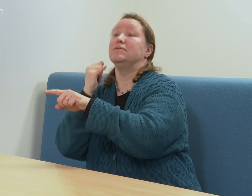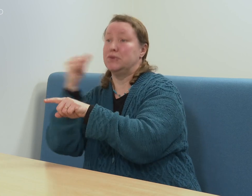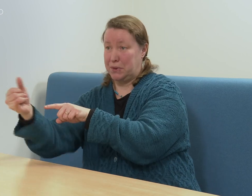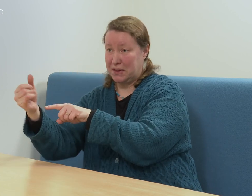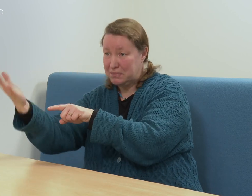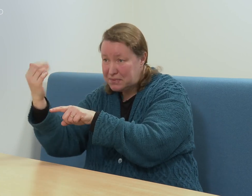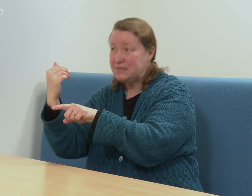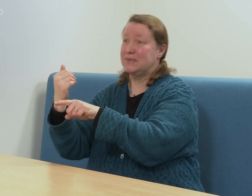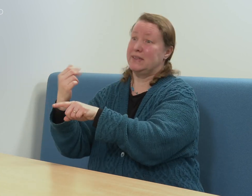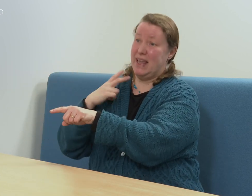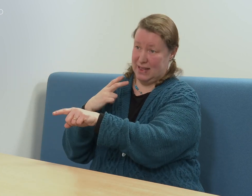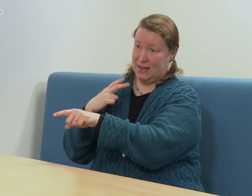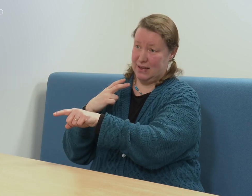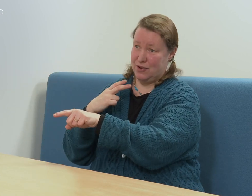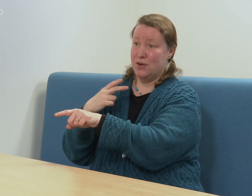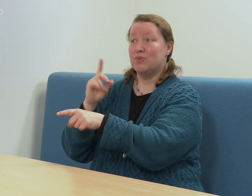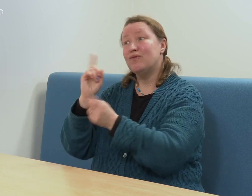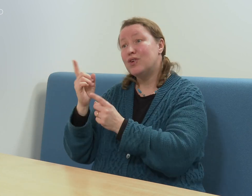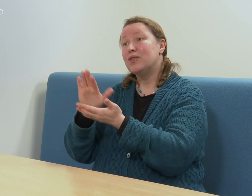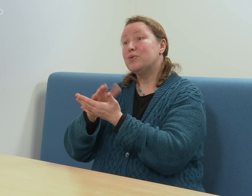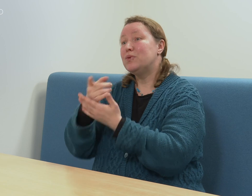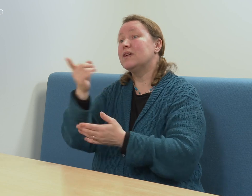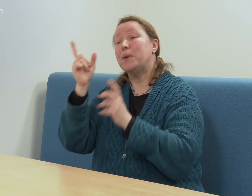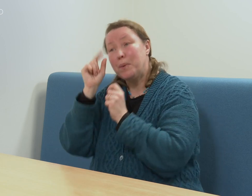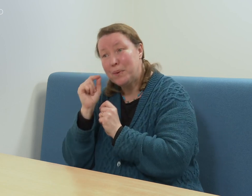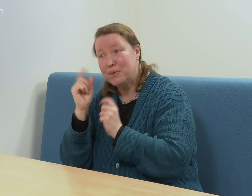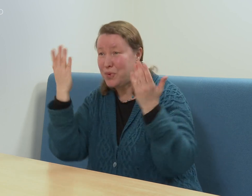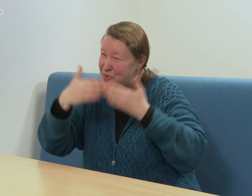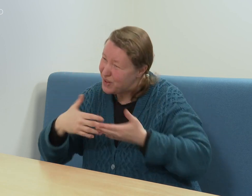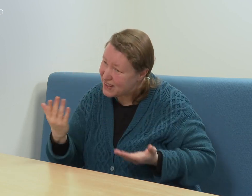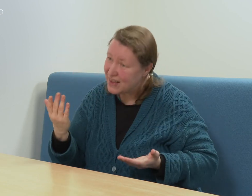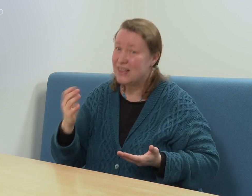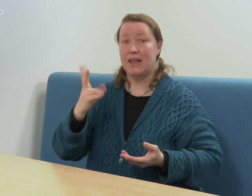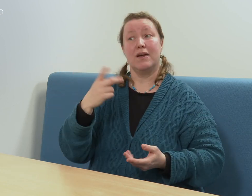joihin soittamalla selviää, ehtiikö tulkki hoitamaan asiaasi. Jos soitat esimerkiksi yöaikaan, tulkki saattaa olla nukkumassa -